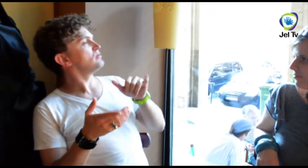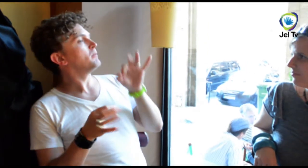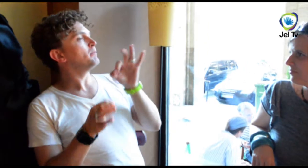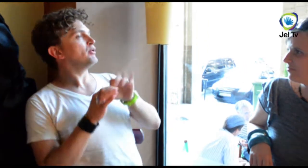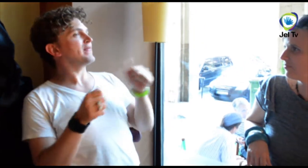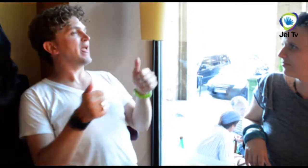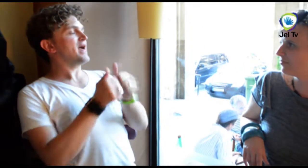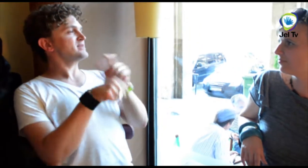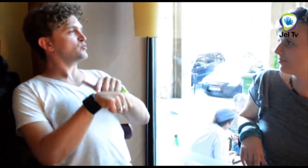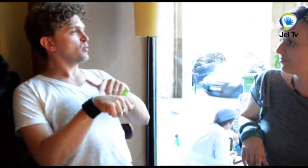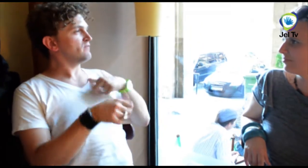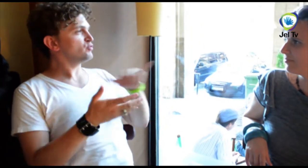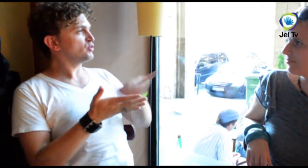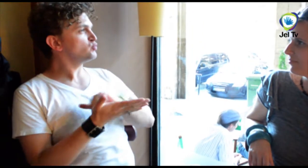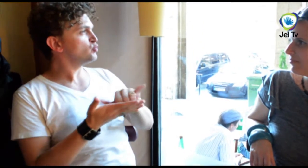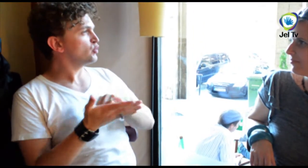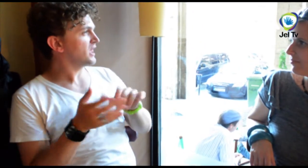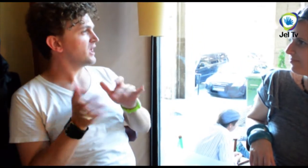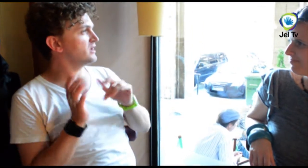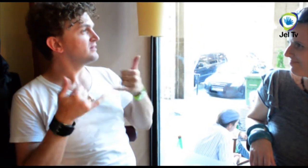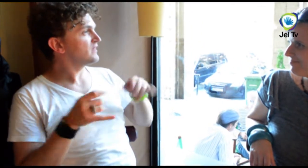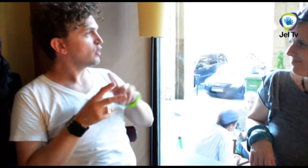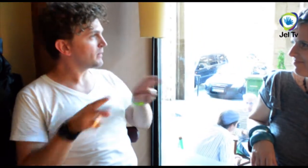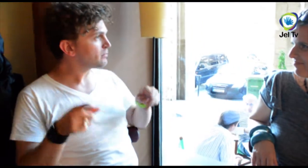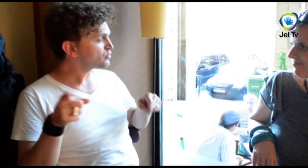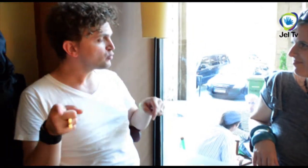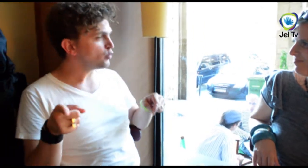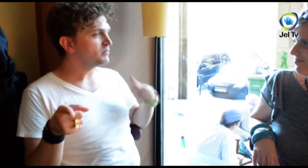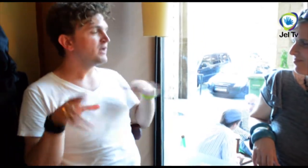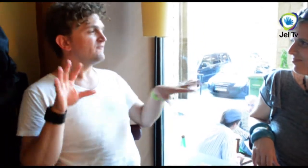És pont egyszerre volt egy időben a new yorki divatbemutató.